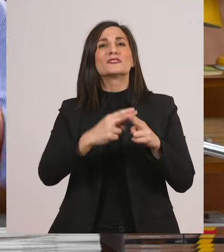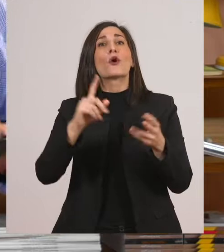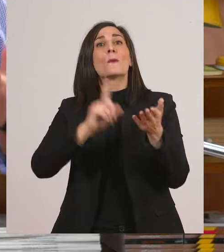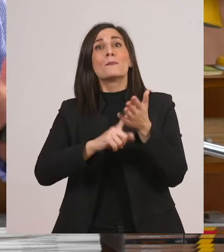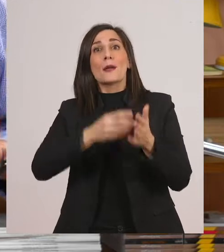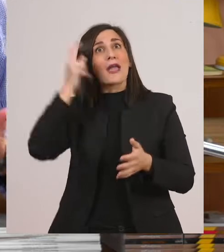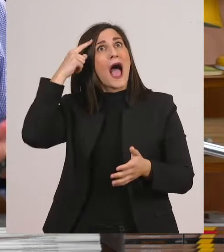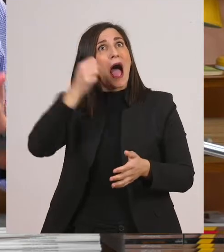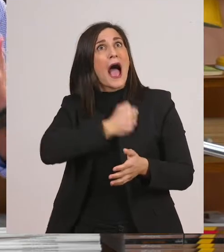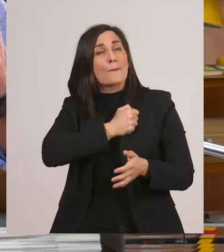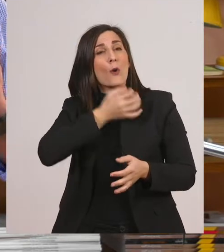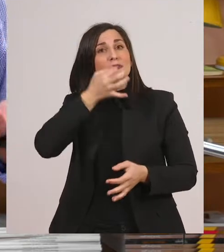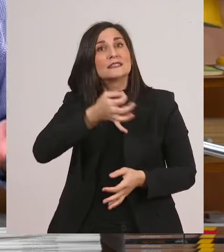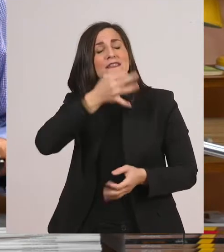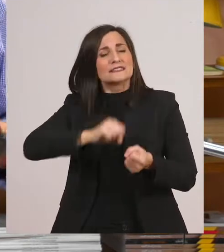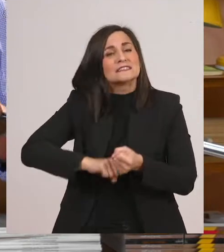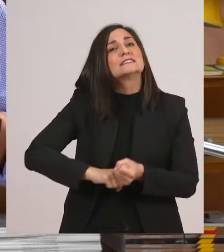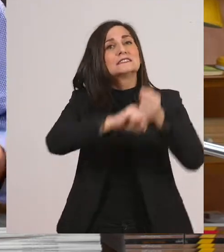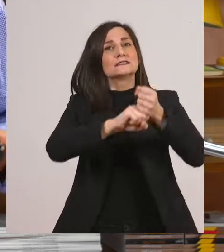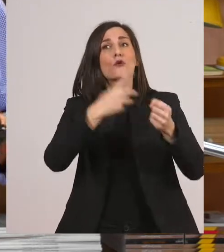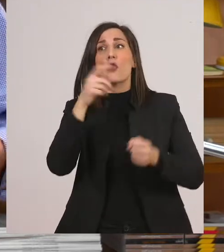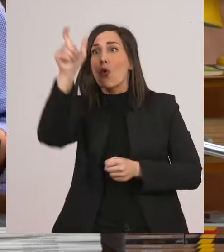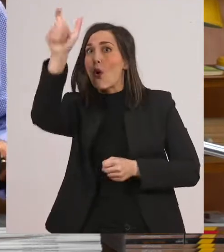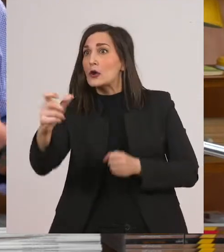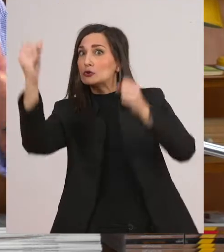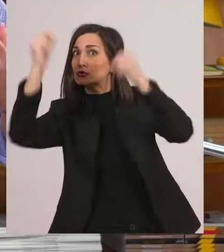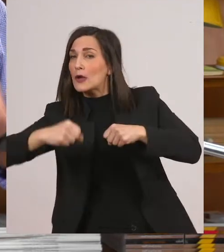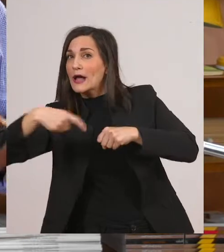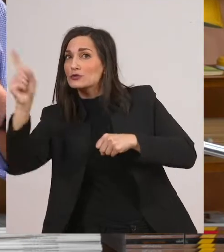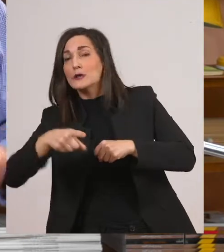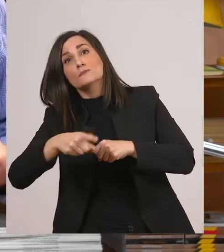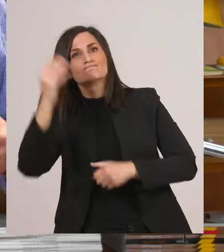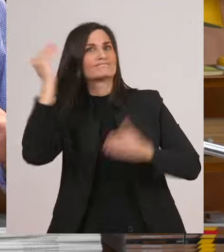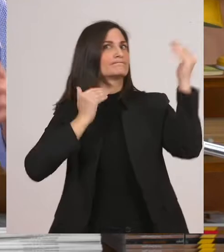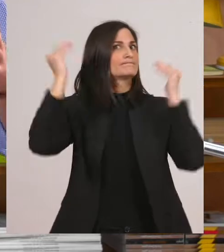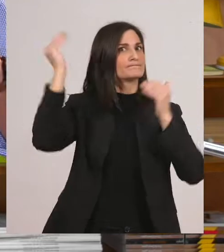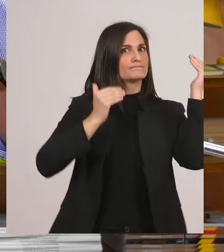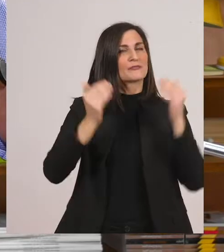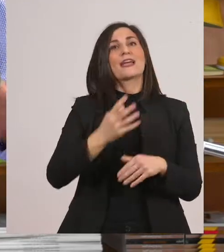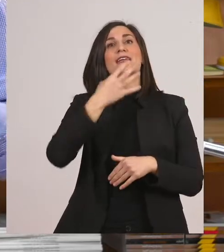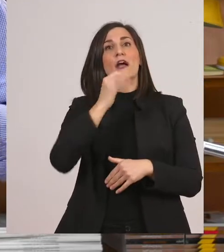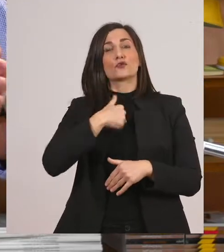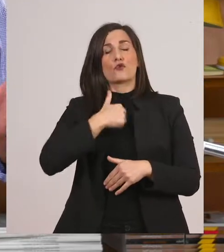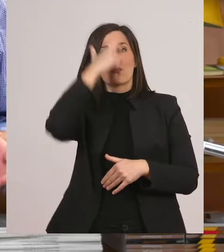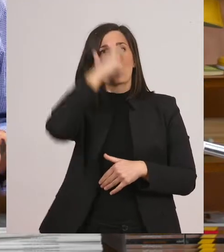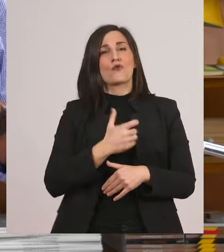Γιατί δεν είναι βέβαια, σίγουρο ότι ο άλλος θα συμφωνήσει μαζί μου. Οπότε χρειάζομαι μία διαδικασία,